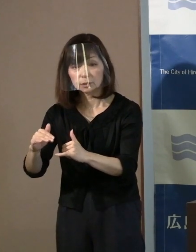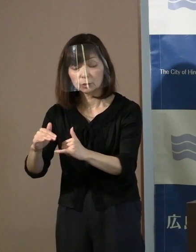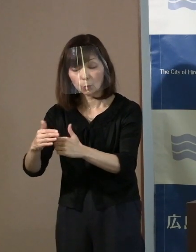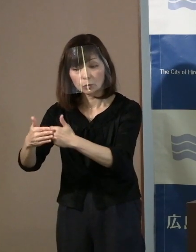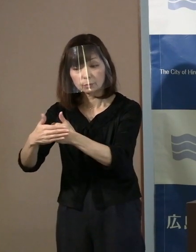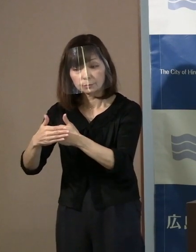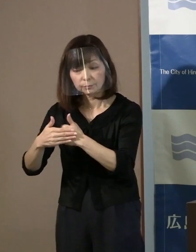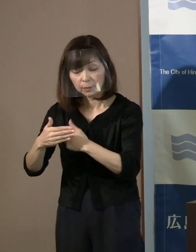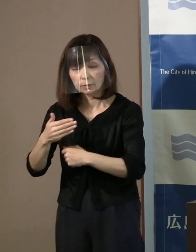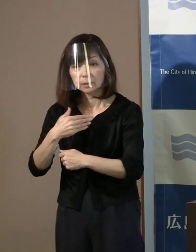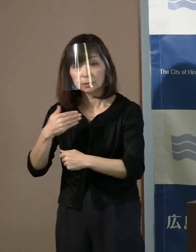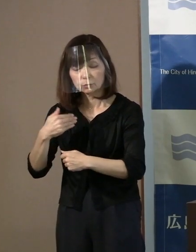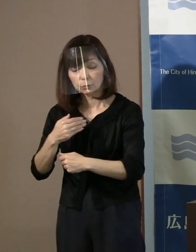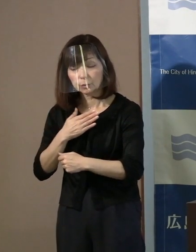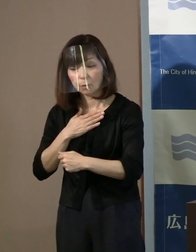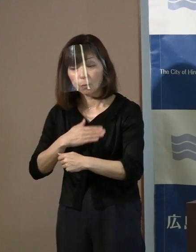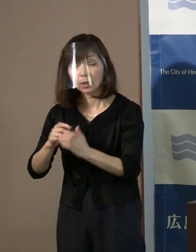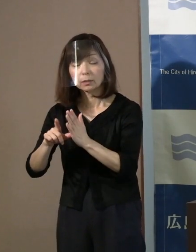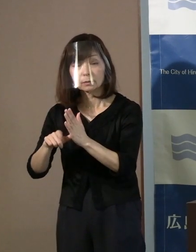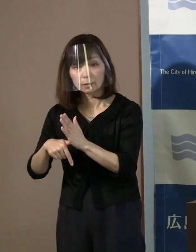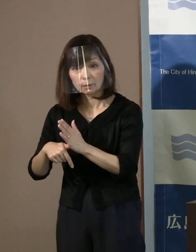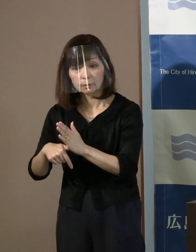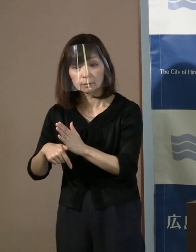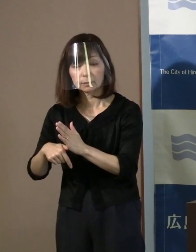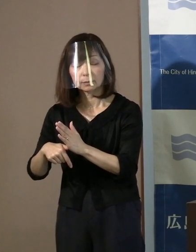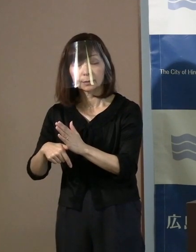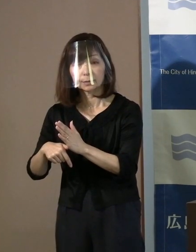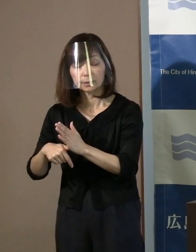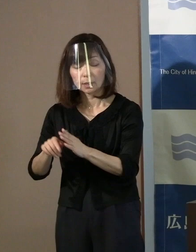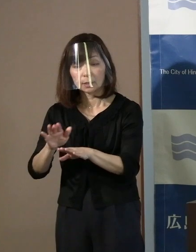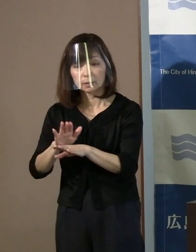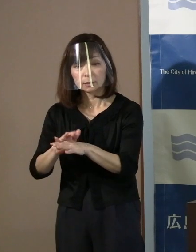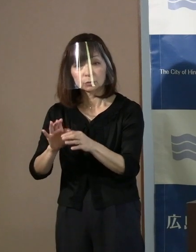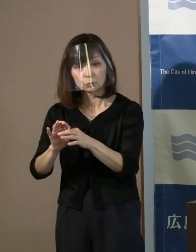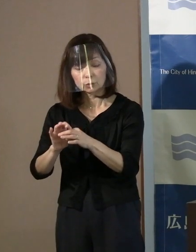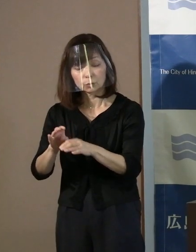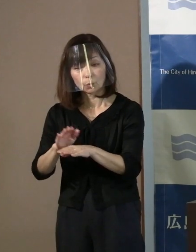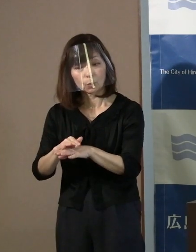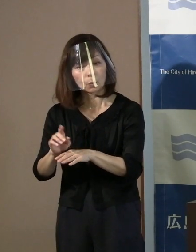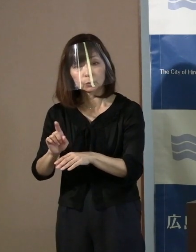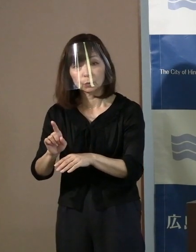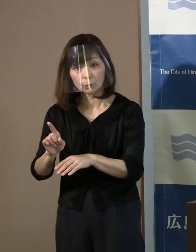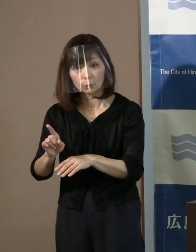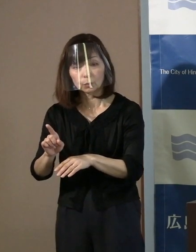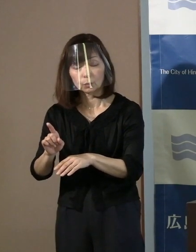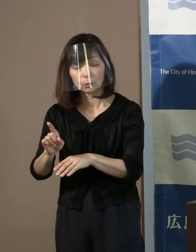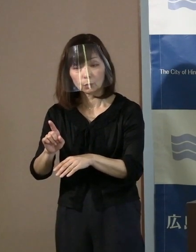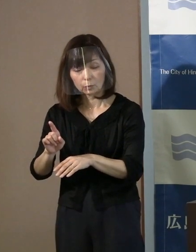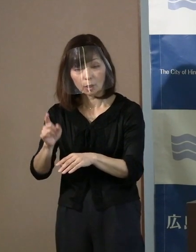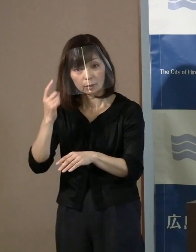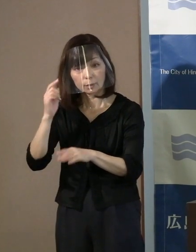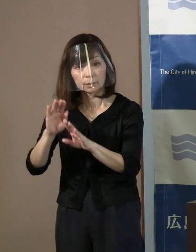自分がもし手続きすればどうなんだろう ということを考えられると思いますので､